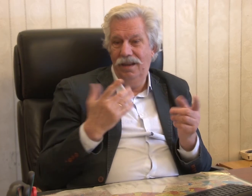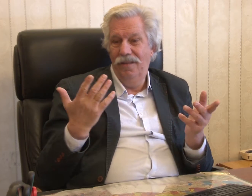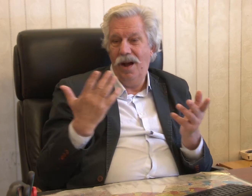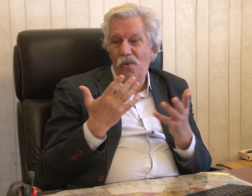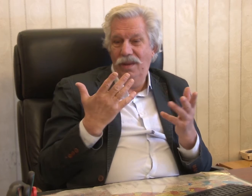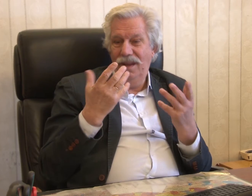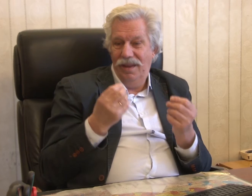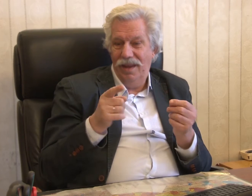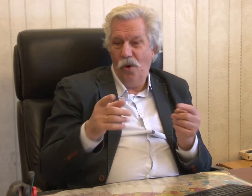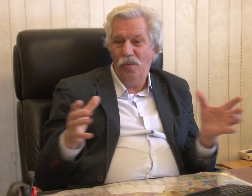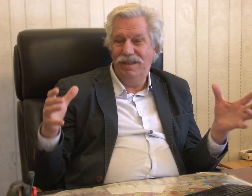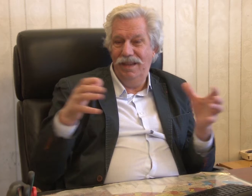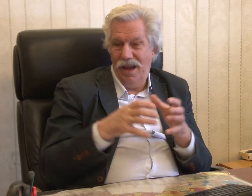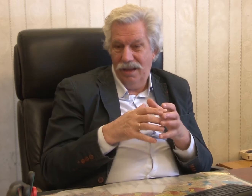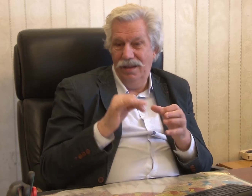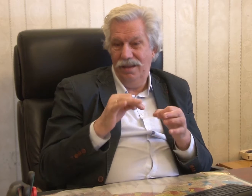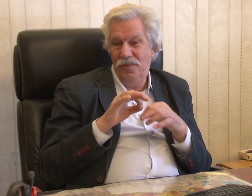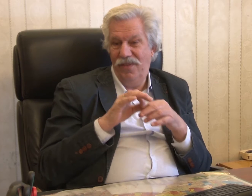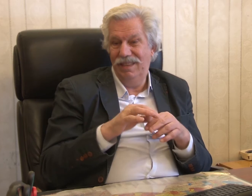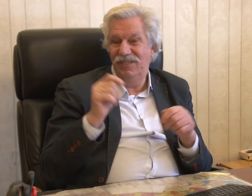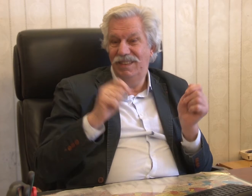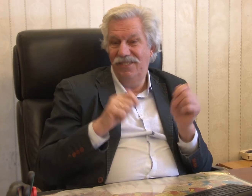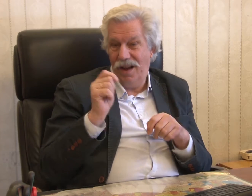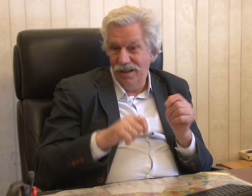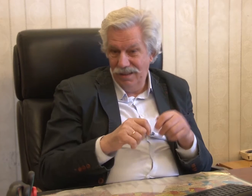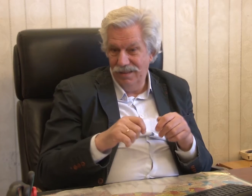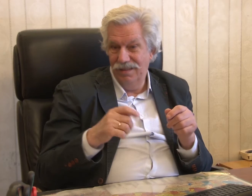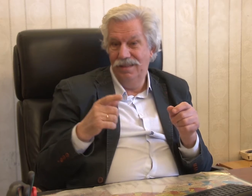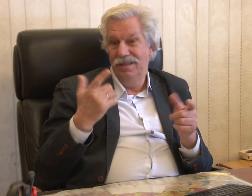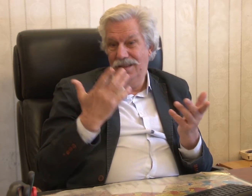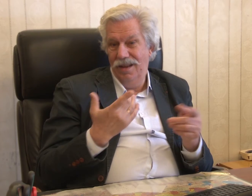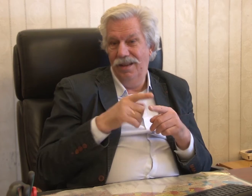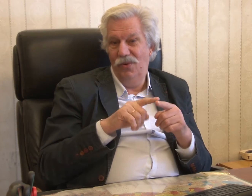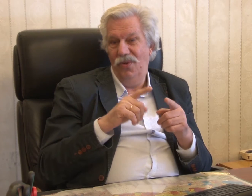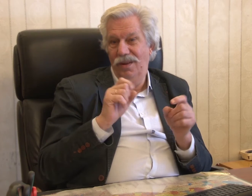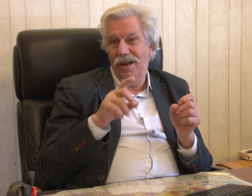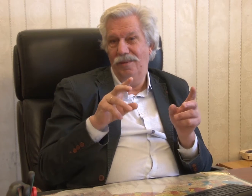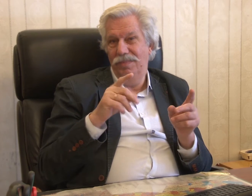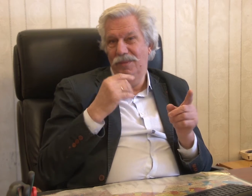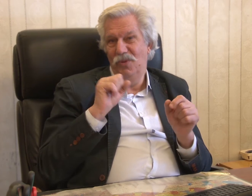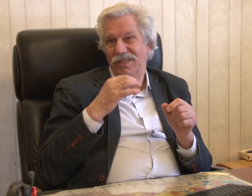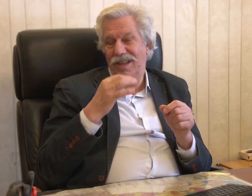в какой-то день собрались в одном месте и приняли участие в фестивале. Это, так сказать,